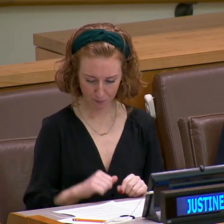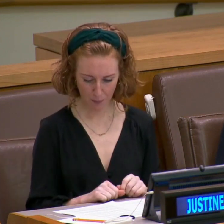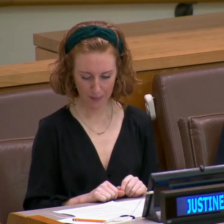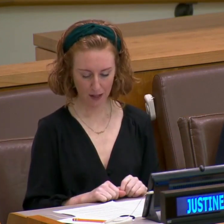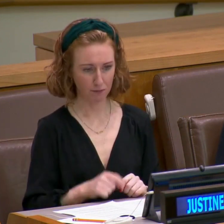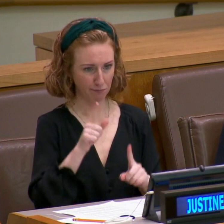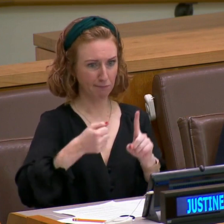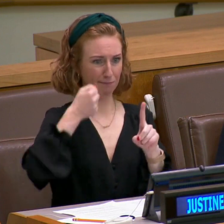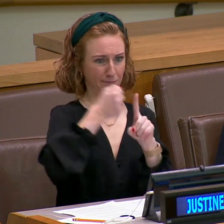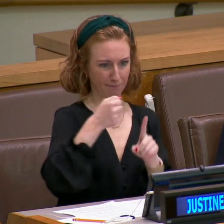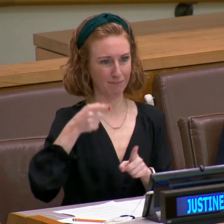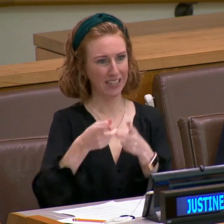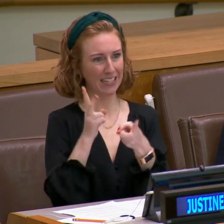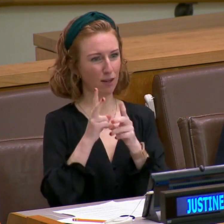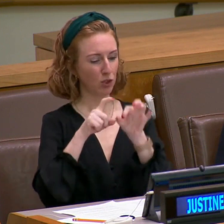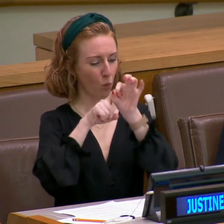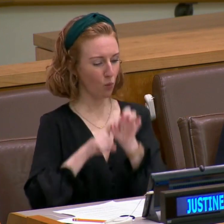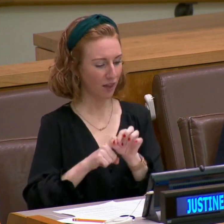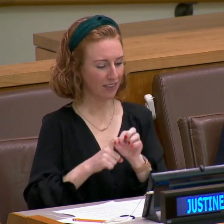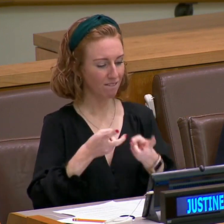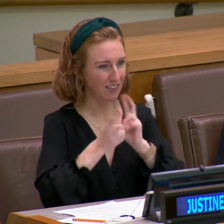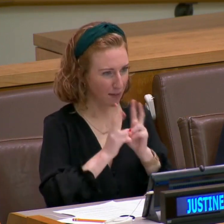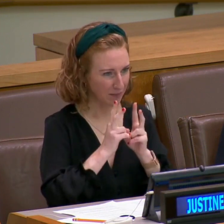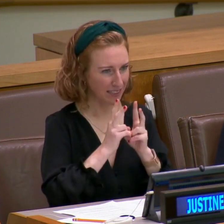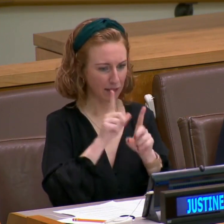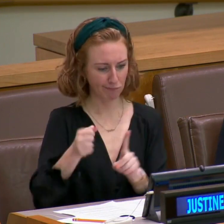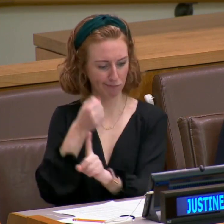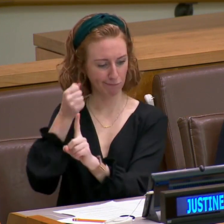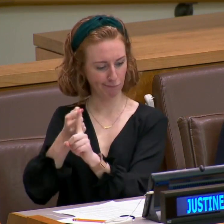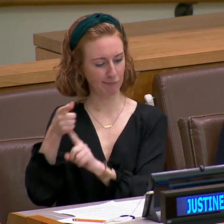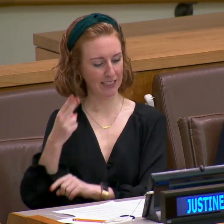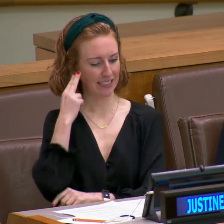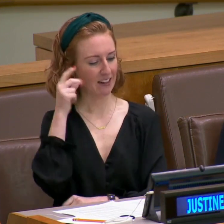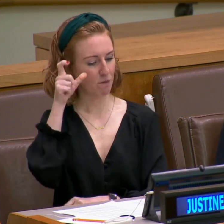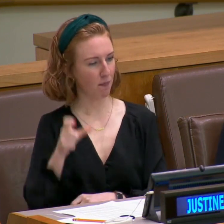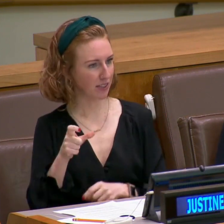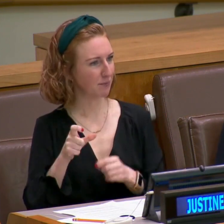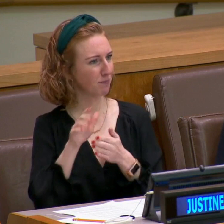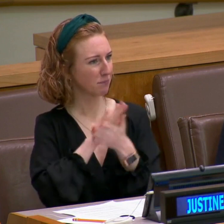científicos. Ello impide la calidad de la interpretación a expensas de la